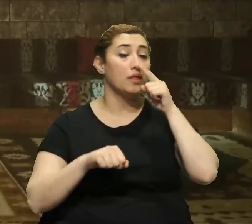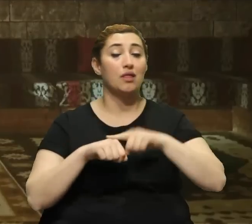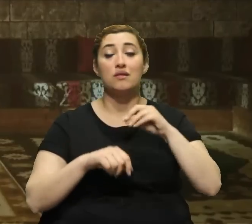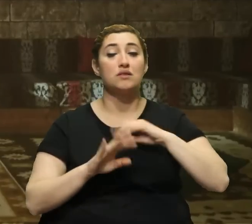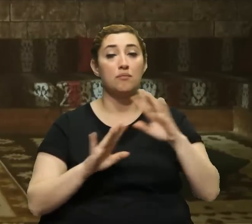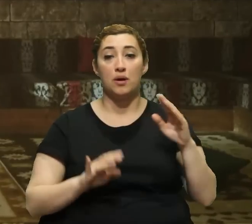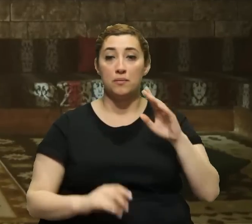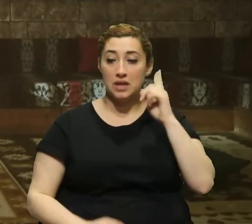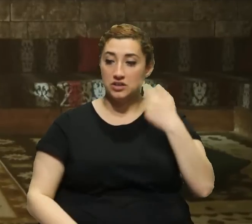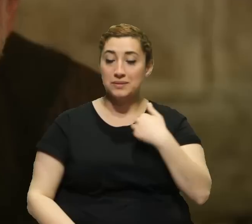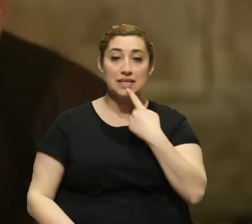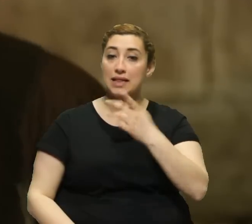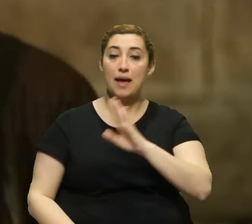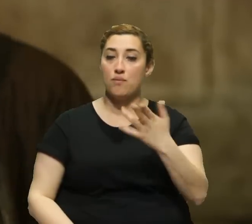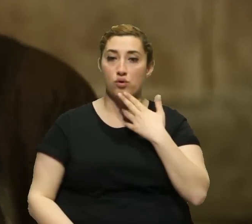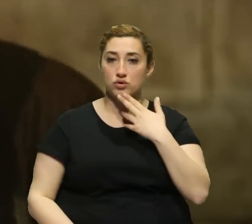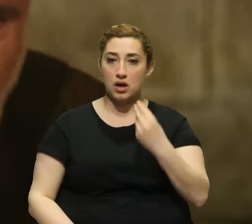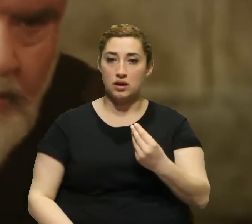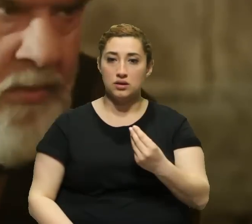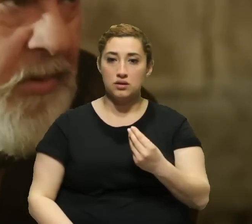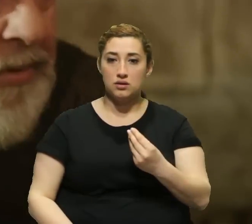Bir biz demeyiz Hatun.